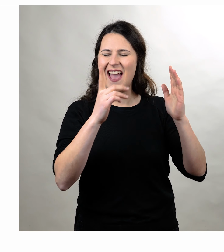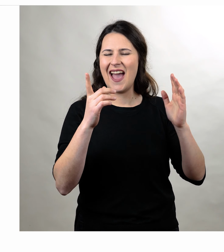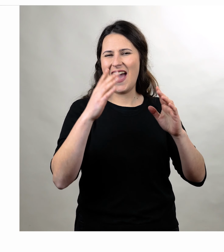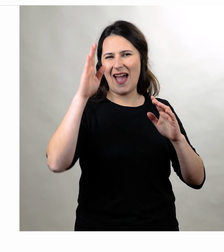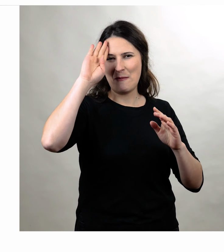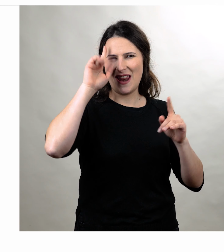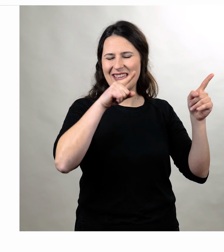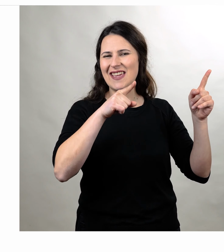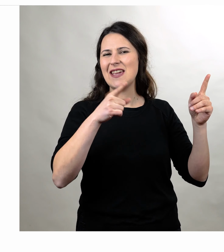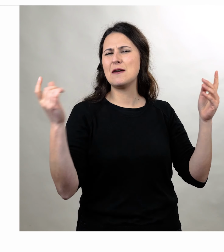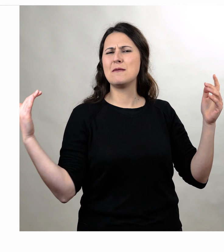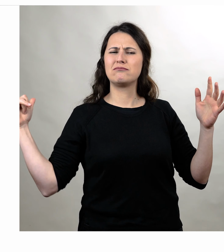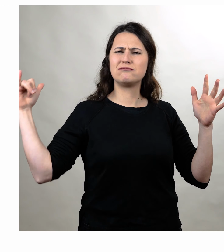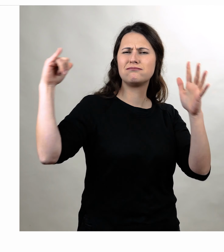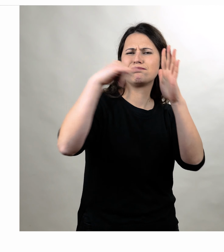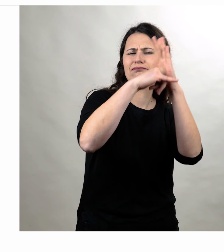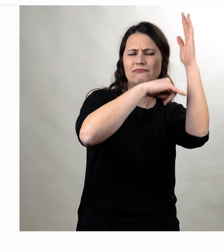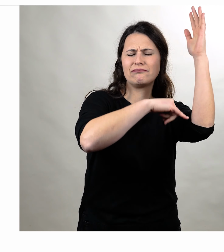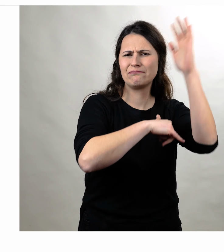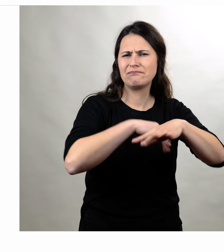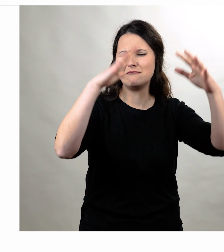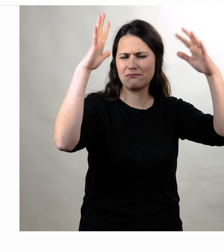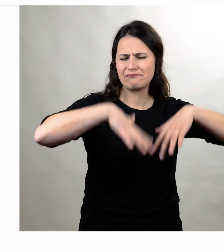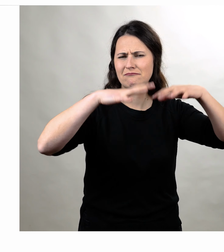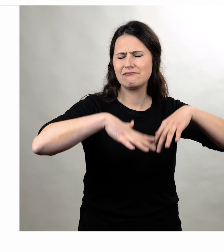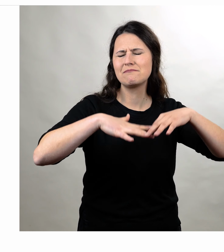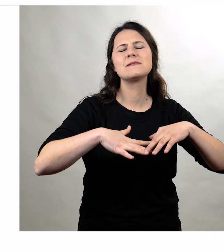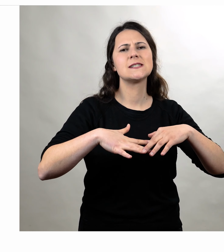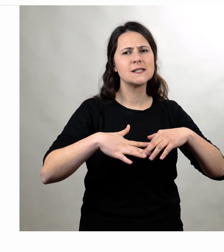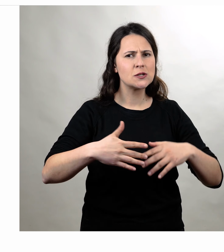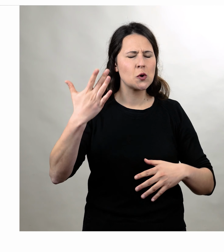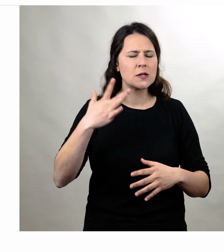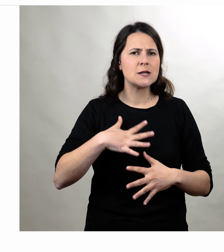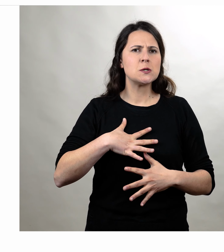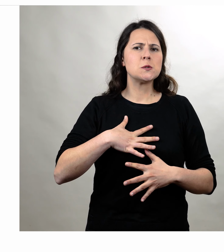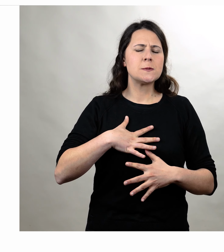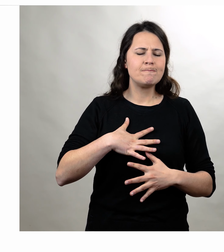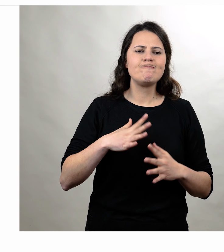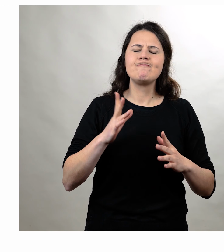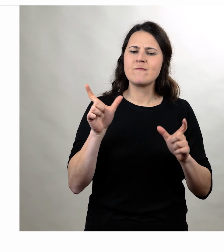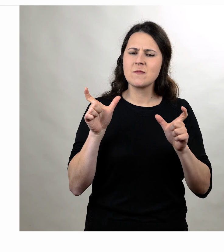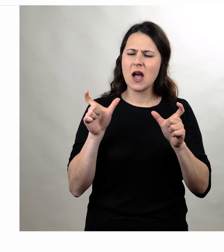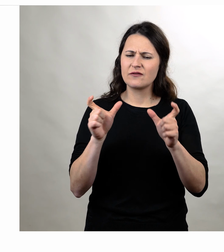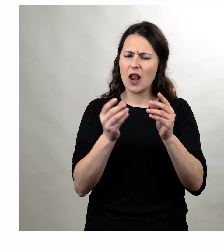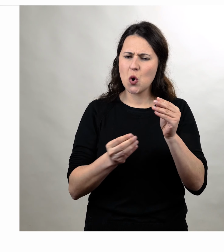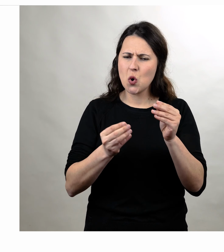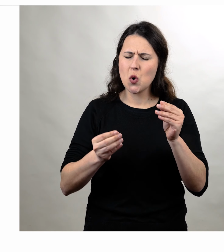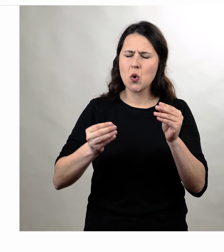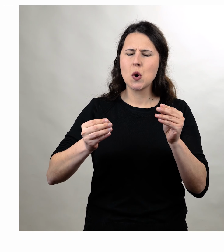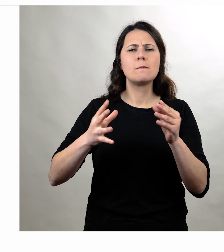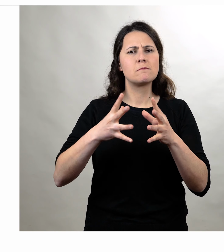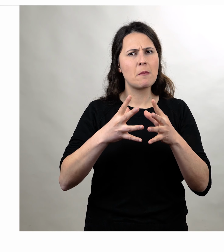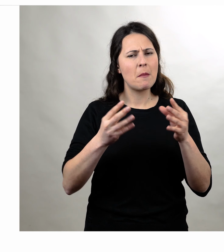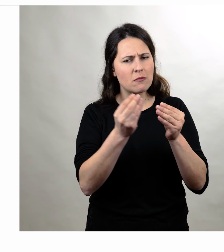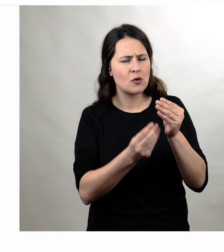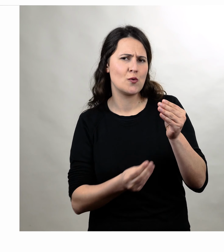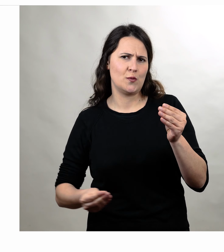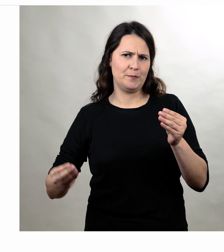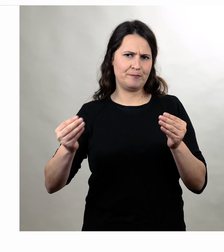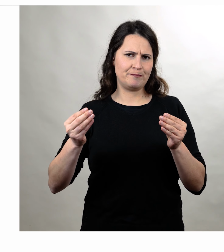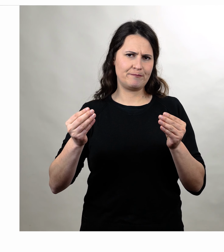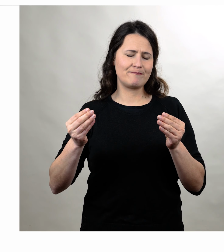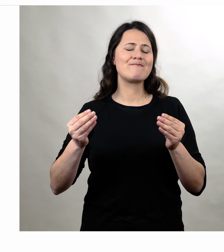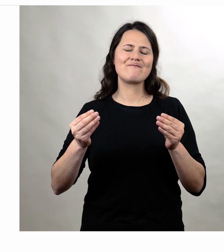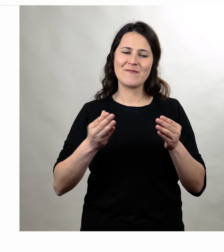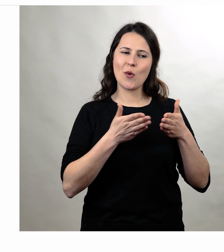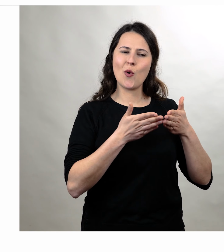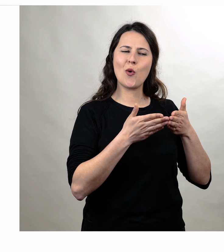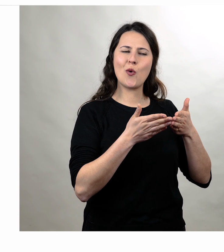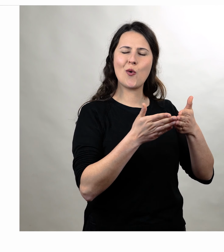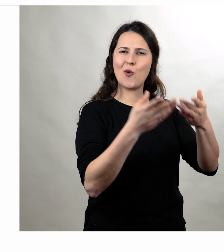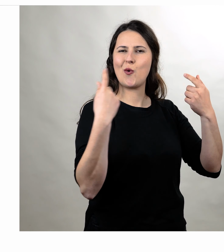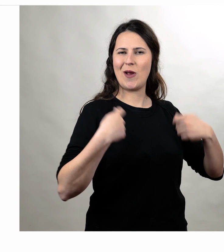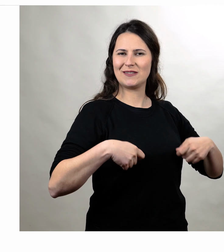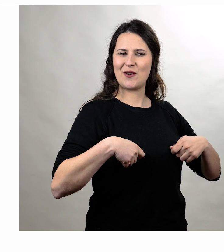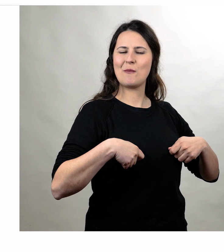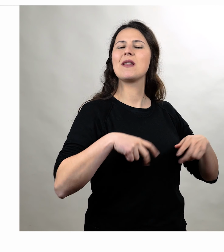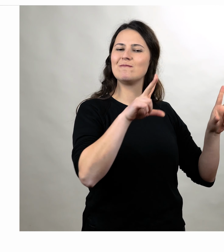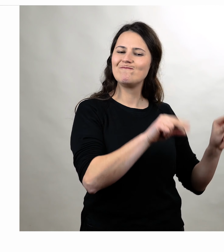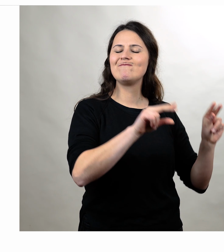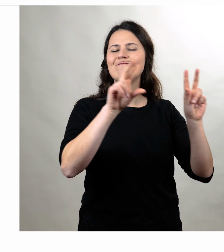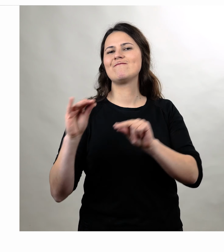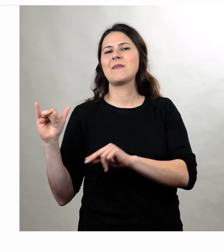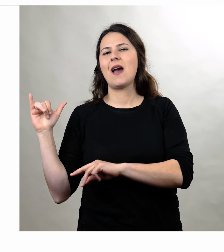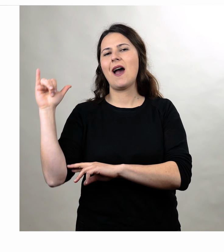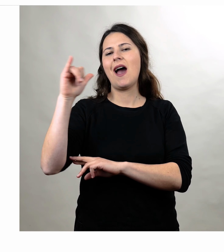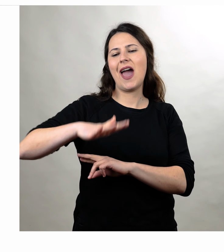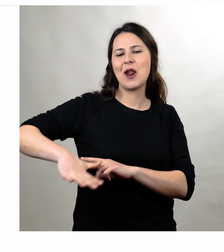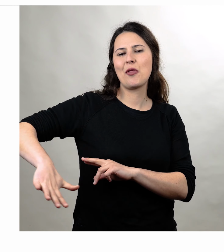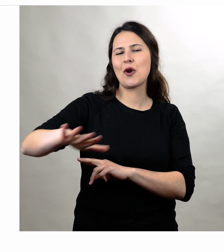Πλέον τα μέτρα ασφαλείας που ακολουθούνται στα κρουαζιερόπλοια είναι παρόμοια με τα μέτρα ασφαλείας που ακολουθούνται στα αεροδρόμια.